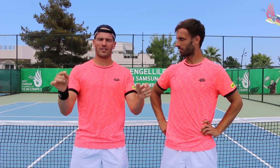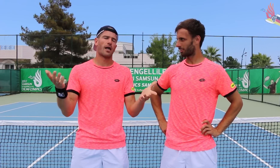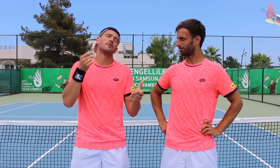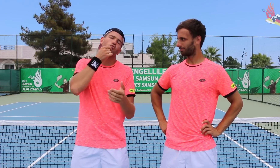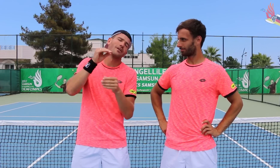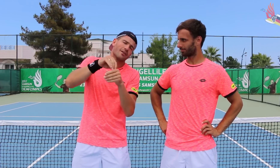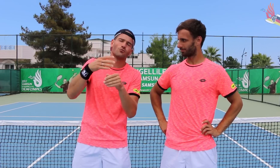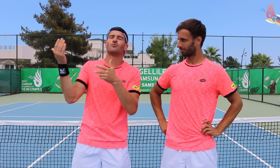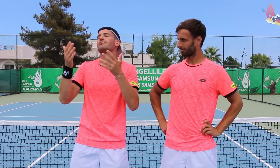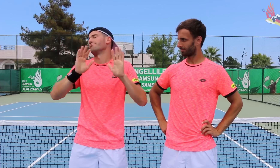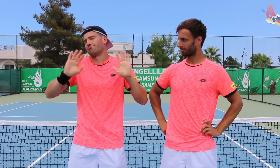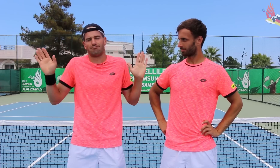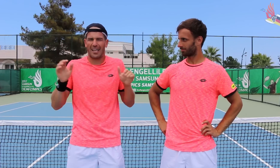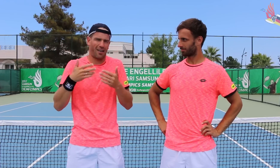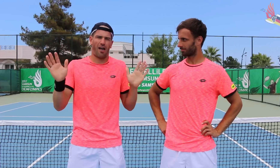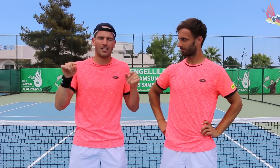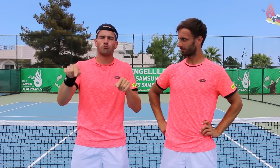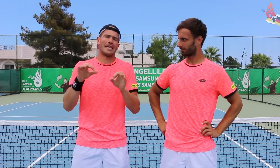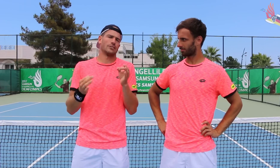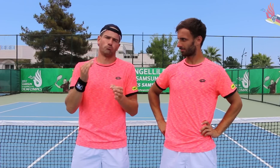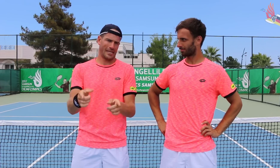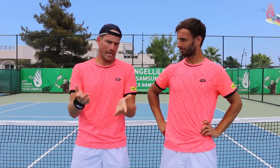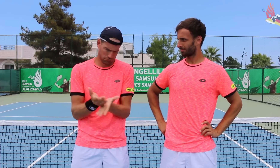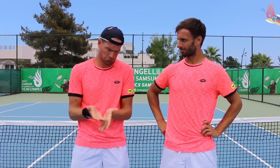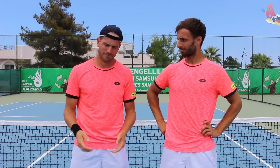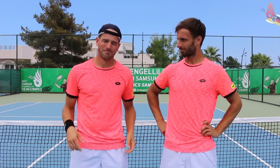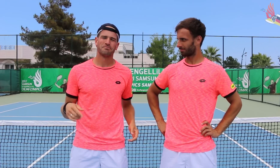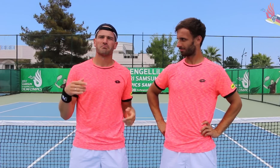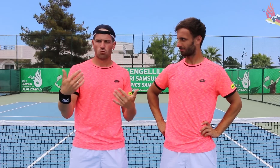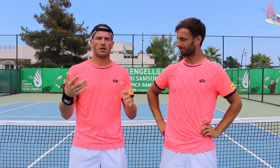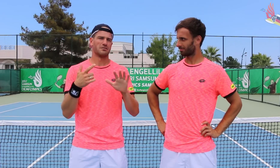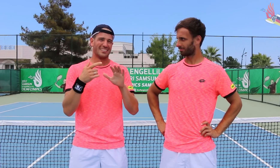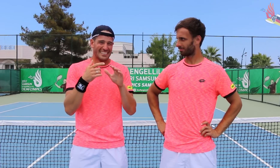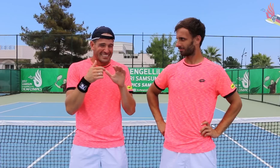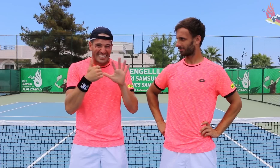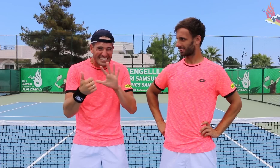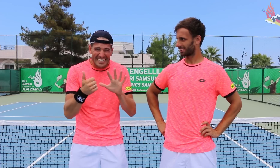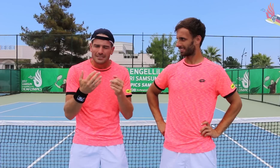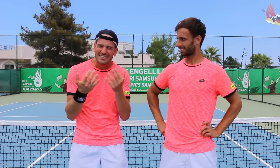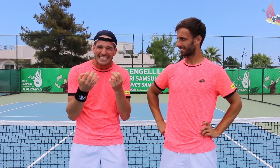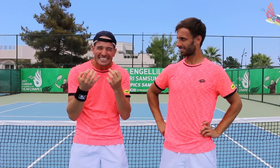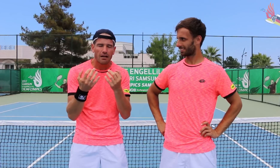Im zweiten Satz hatten die Chinesen viel Glück, wir konnten uns aber auch diesen Satz nach einem 7:4 im Tie-Break holen.